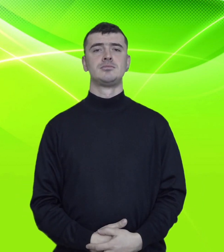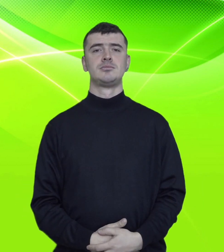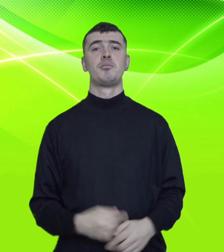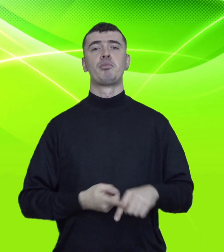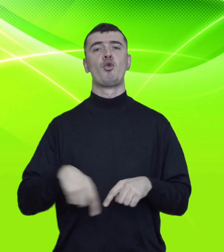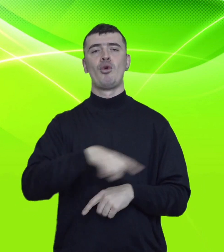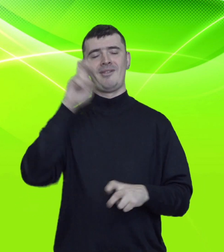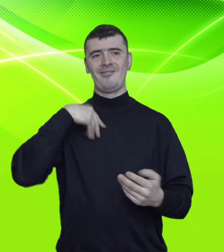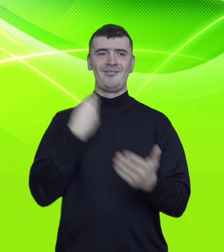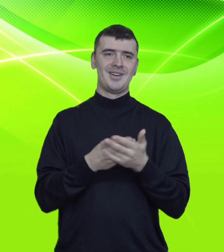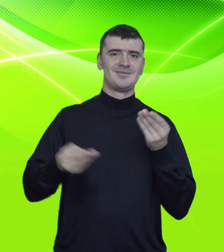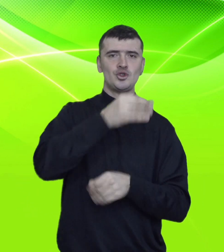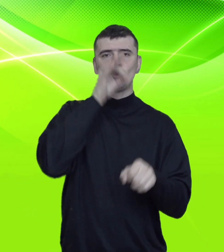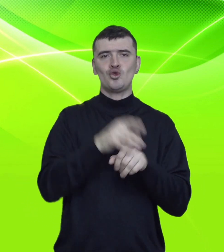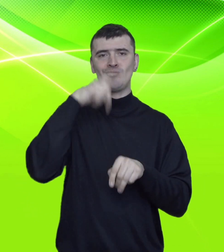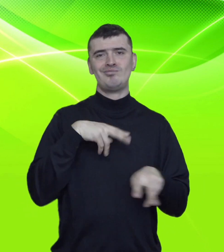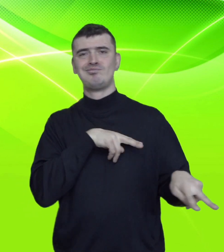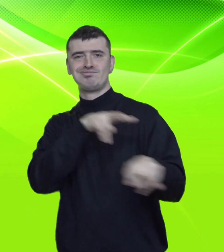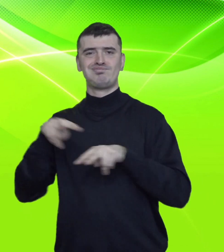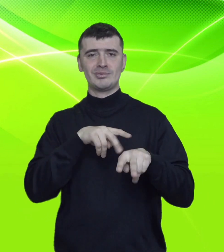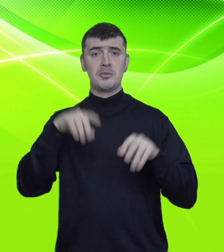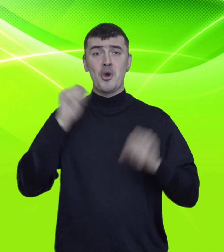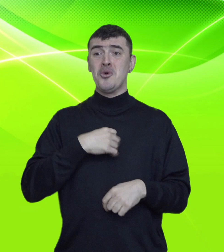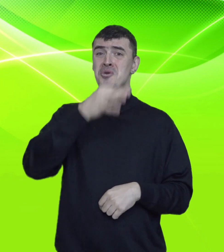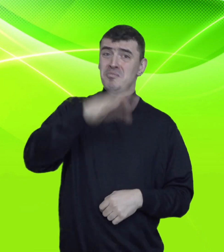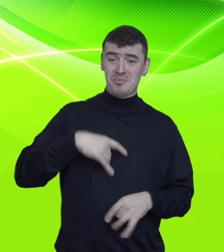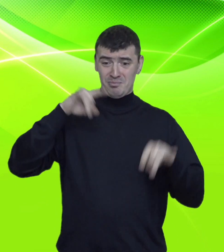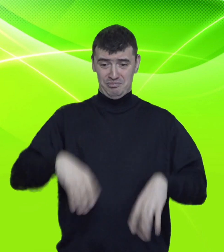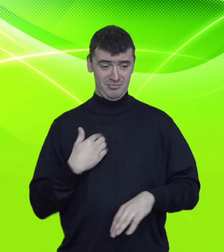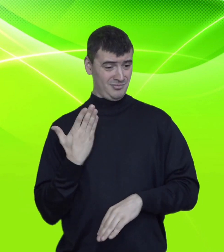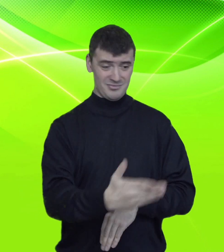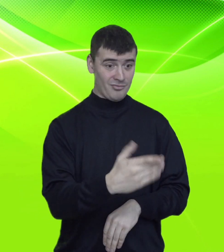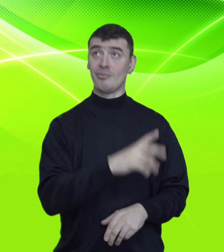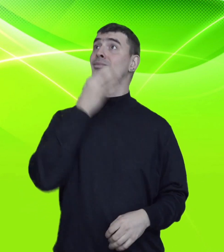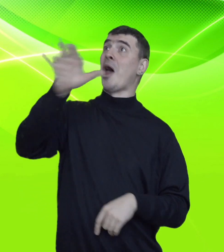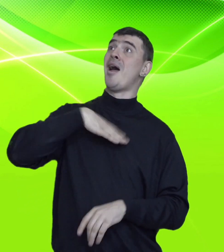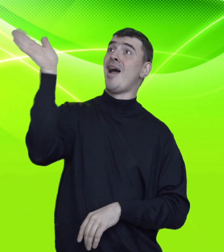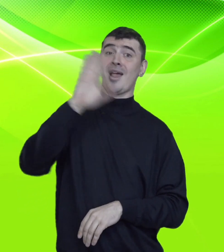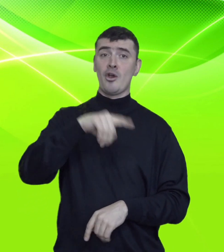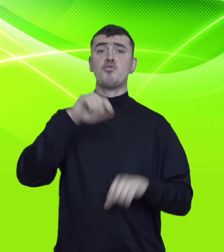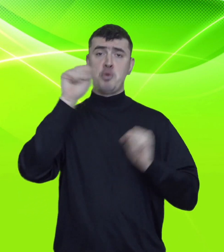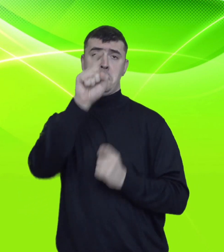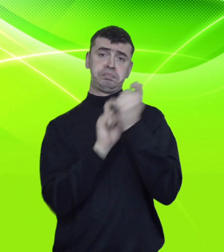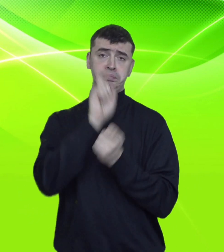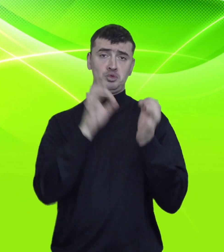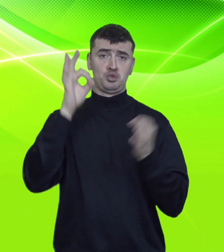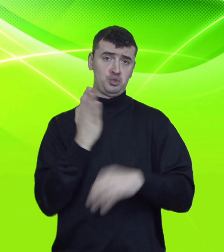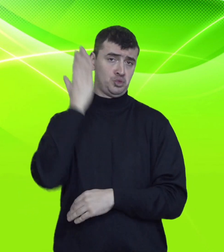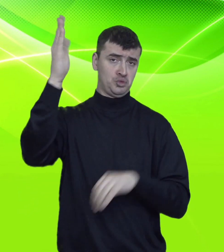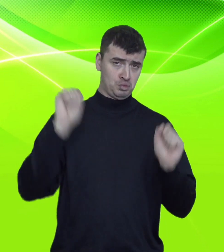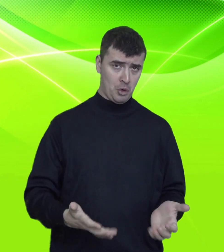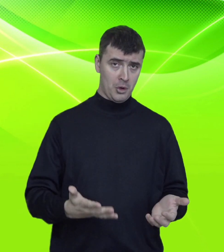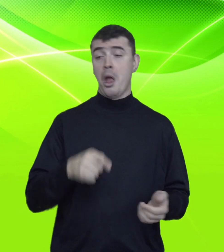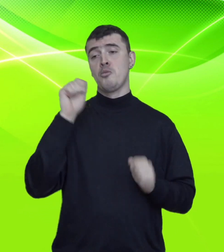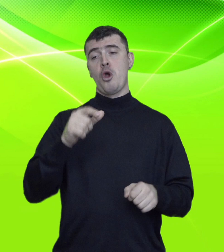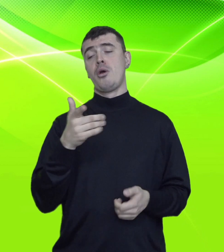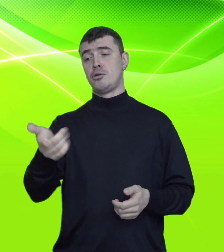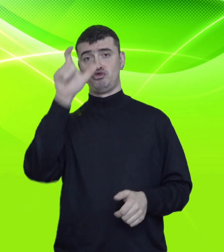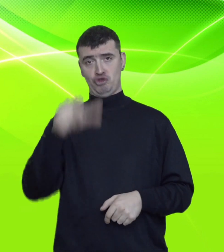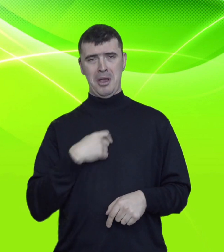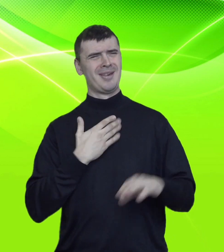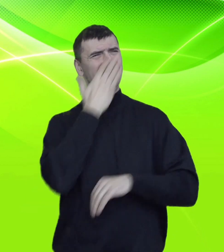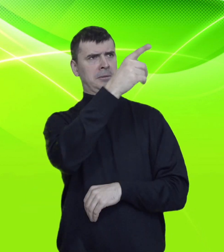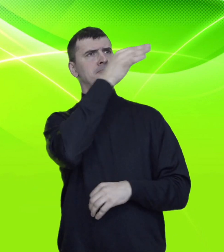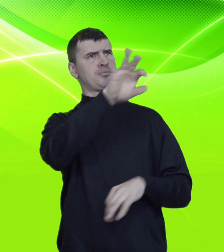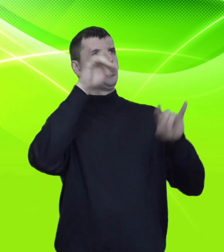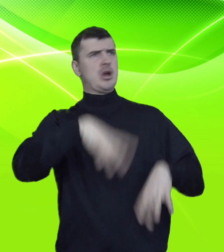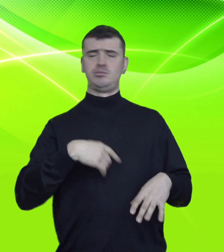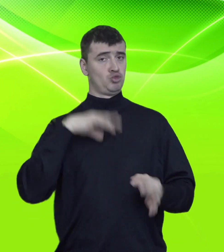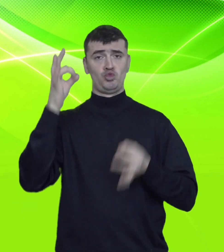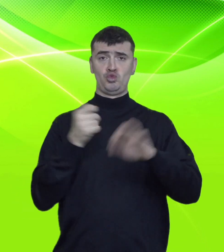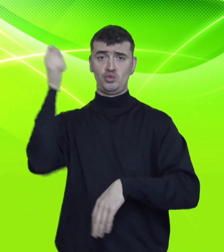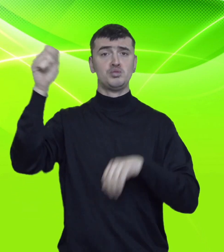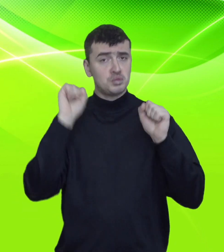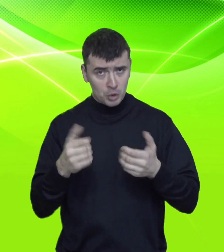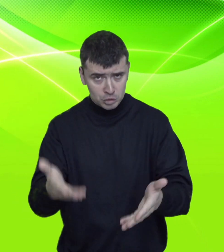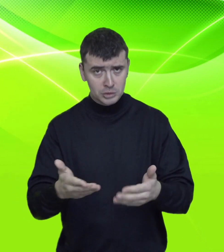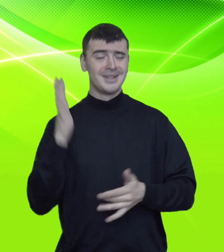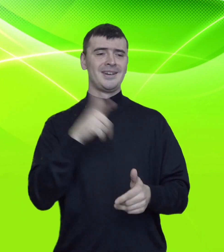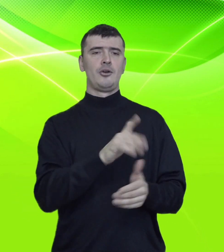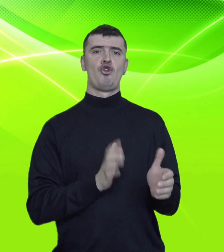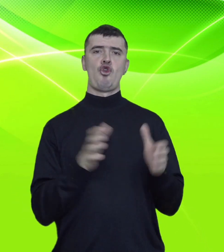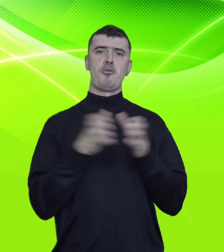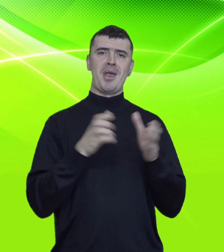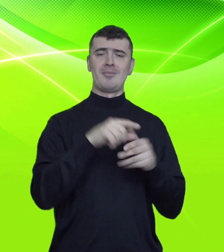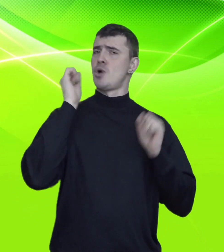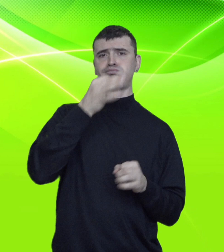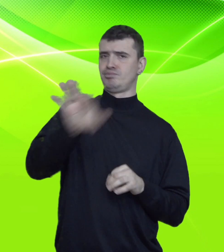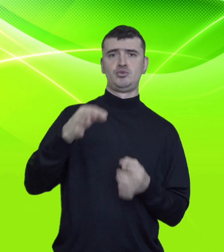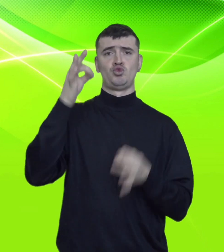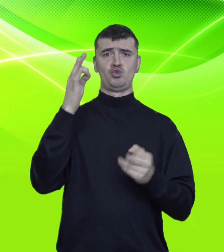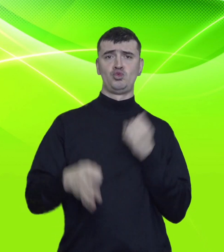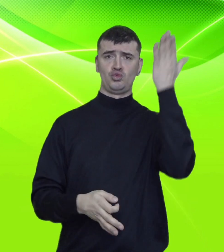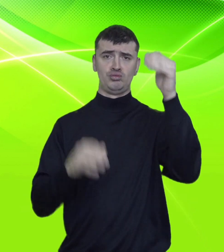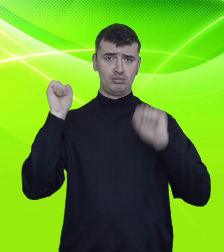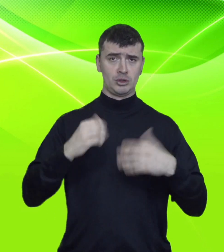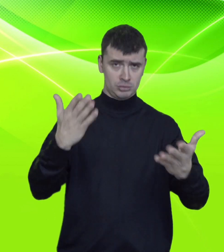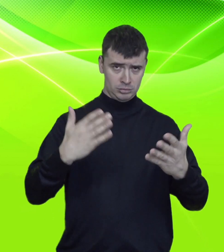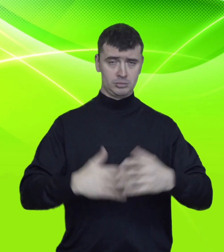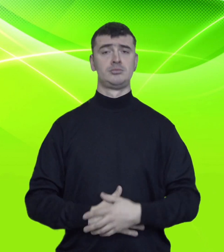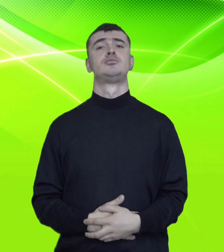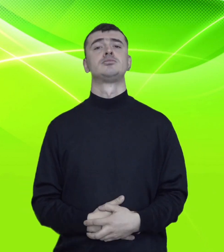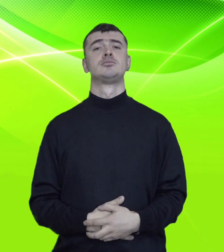Решение финансового уполномоченного может быть обжаловано в суде как самим потребителем, так и финансовой компанией.